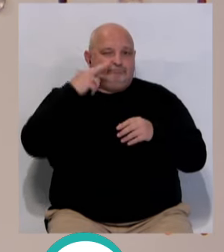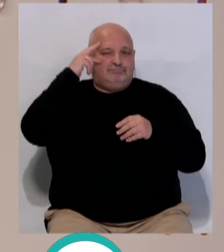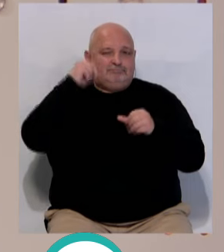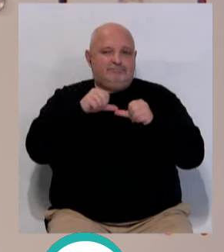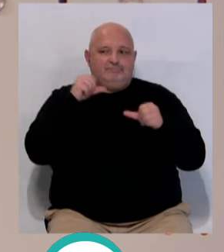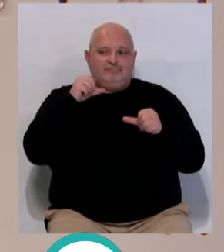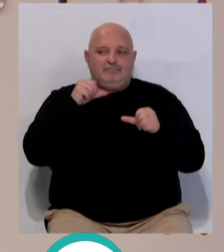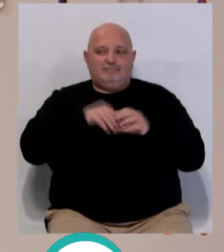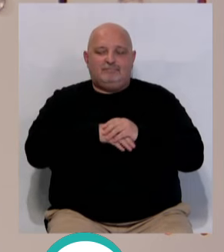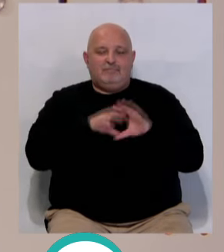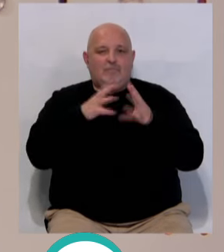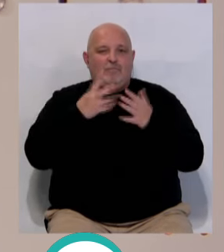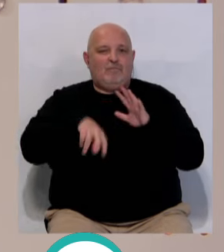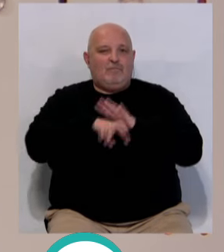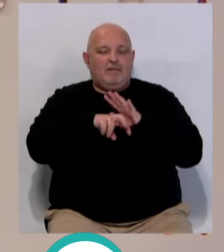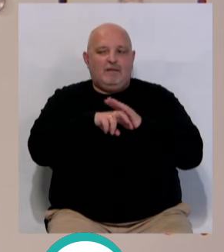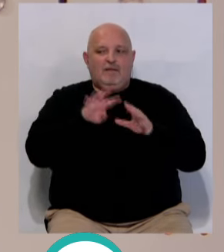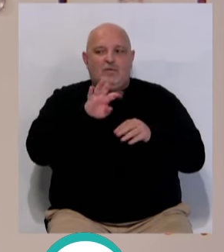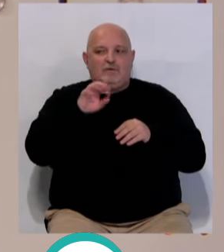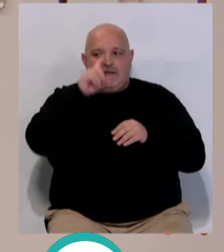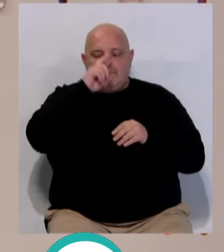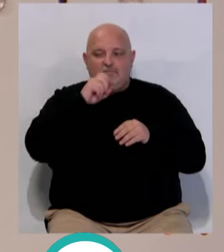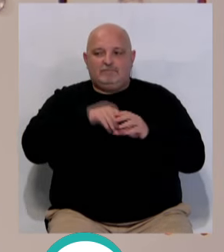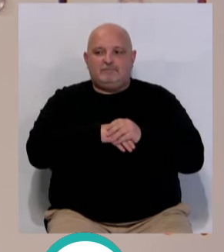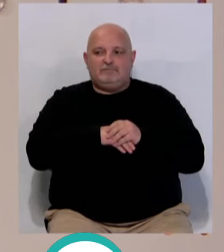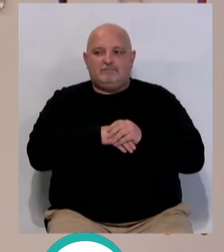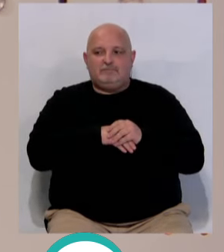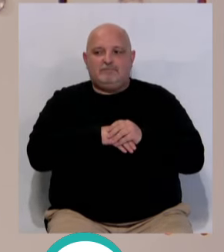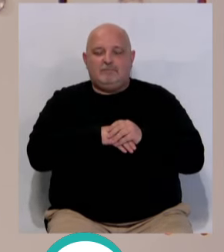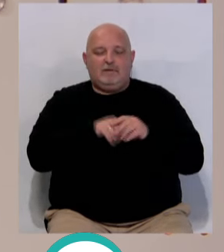en el en el mundo del fútbol más de 40 años no en el mundo del fútbol estas dos últimas